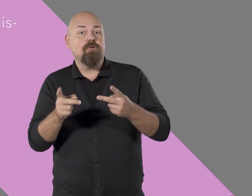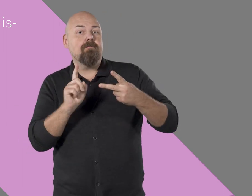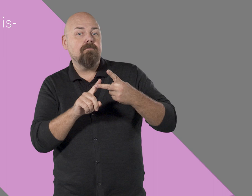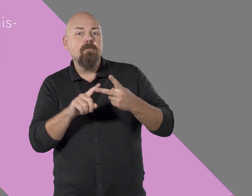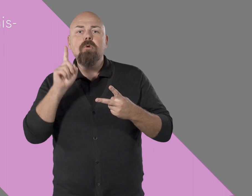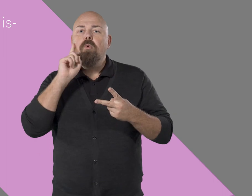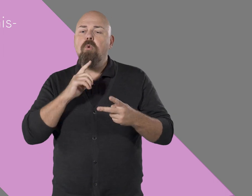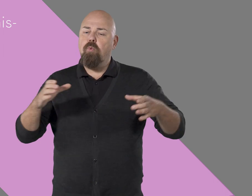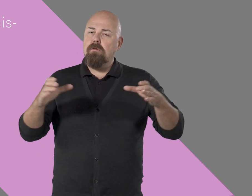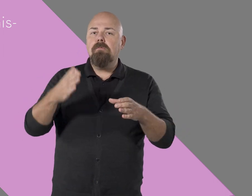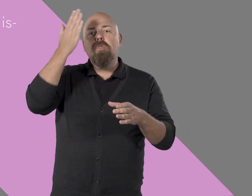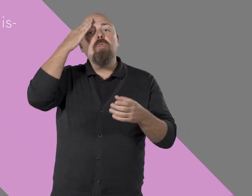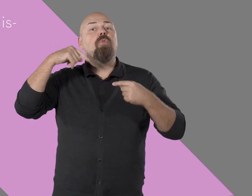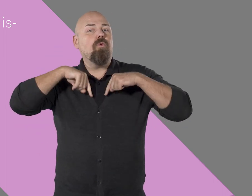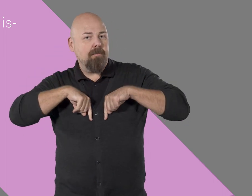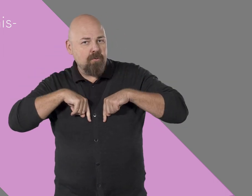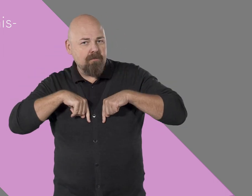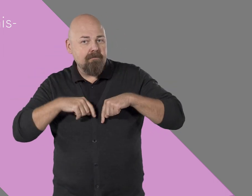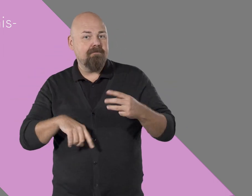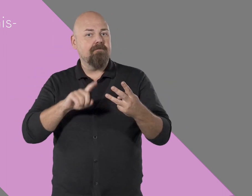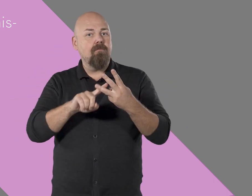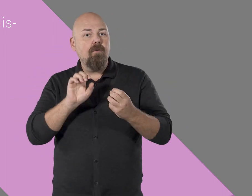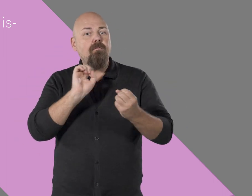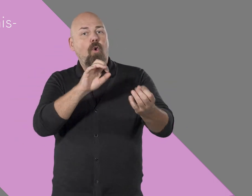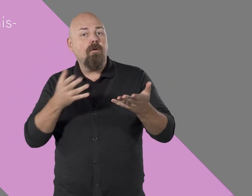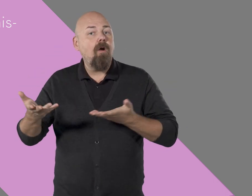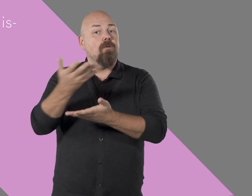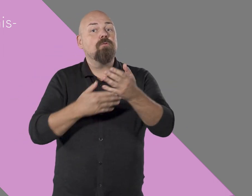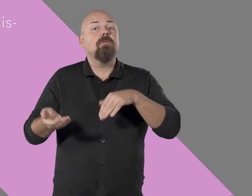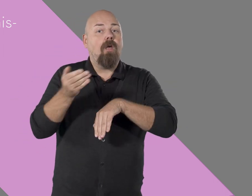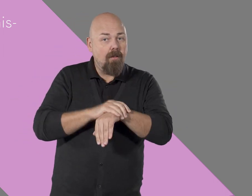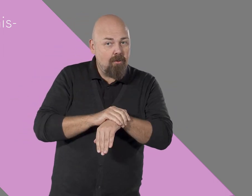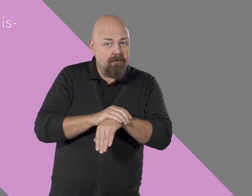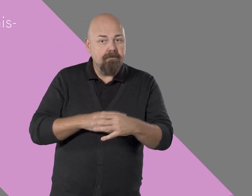kuurojen yhteisön tuntemusta, vuorovaikutustaitoja -